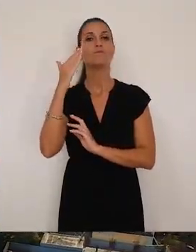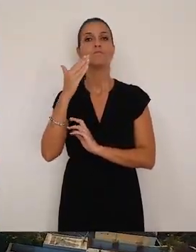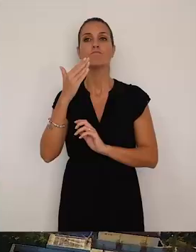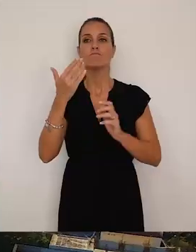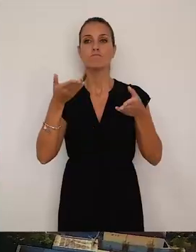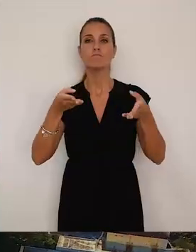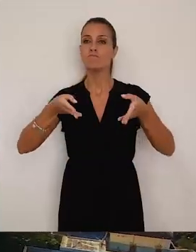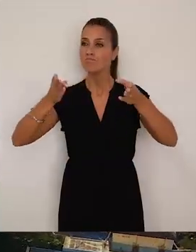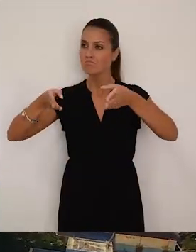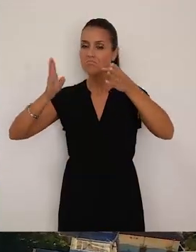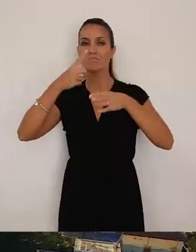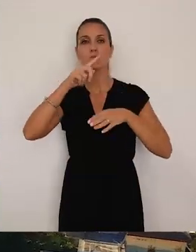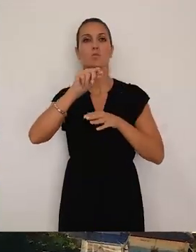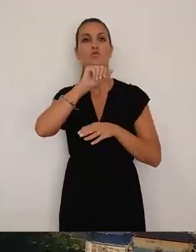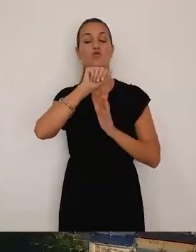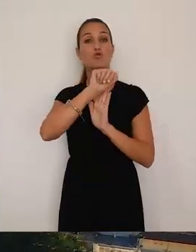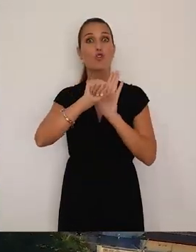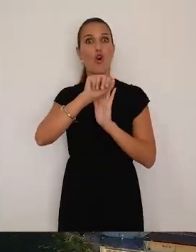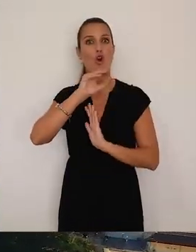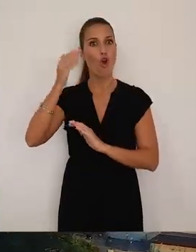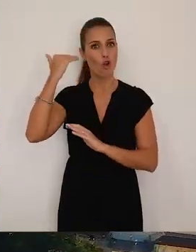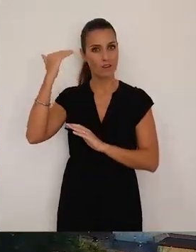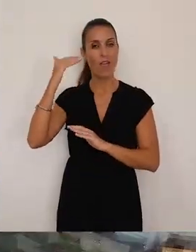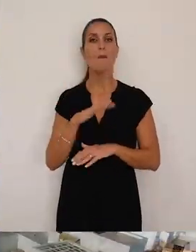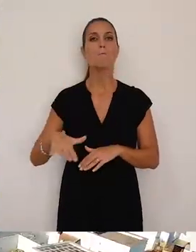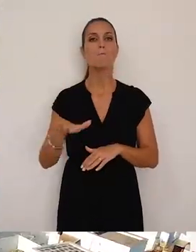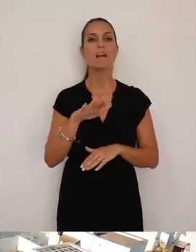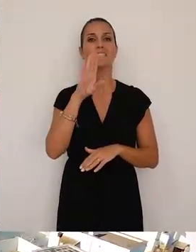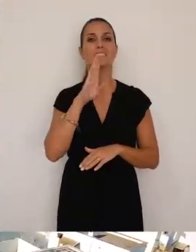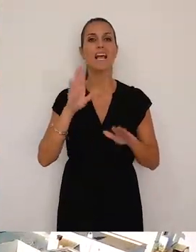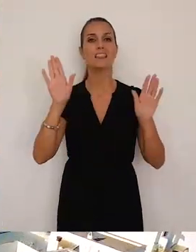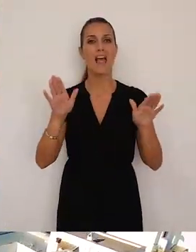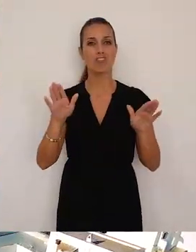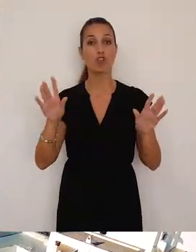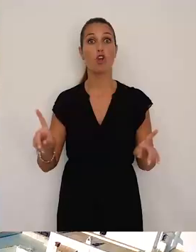fa sfoggio dei suoi edifici storici, rappresentati in piazza Sant’Angelo dalla chiesa matrice